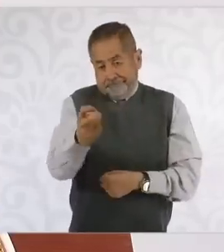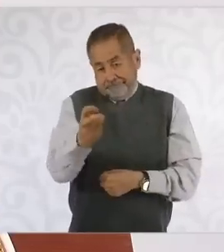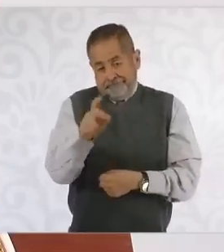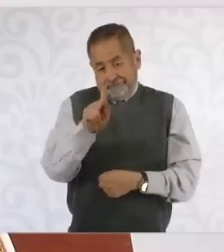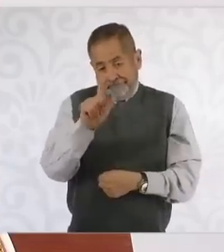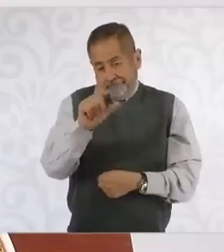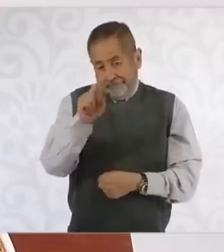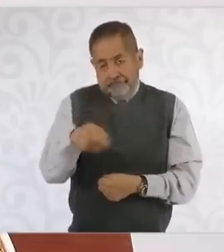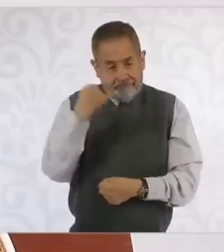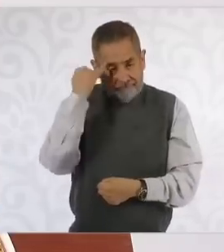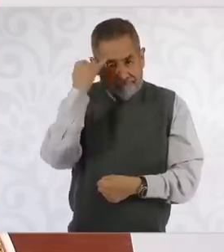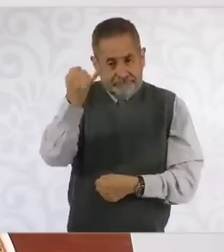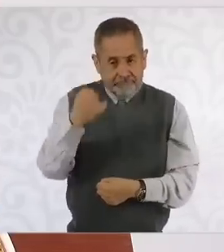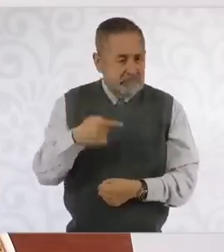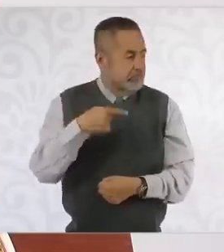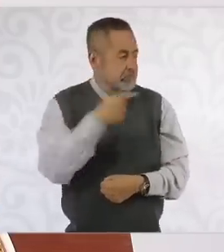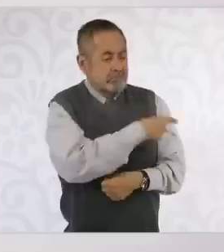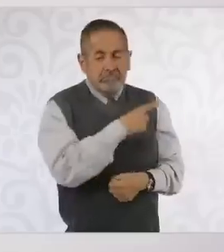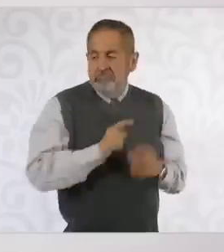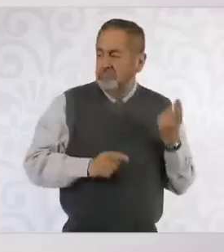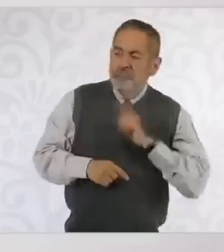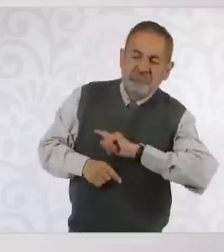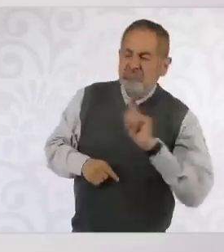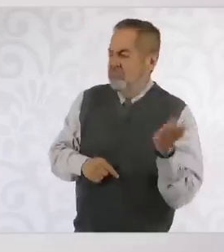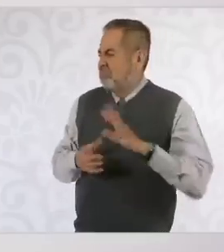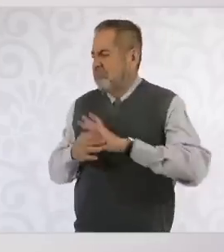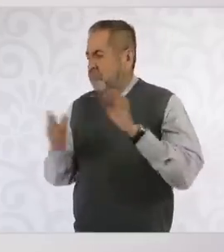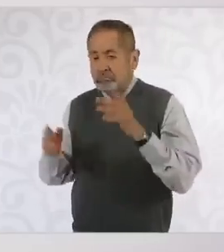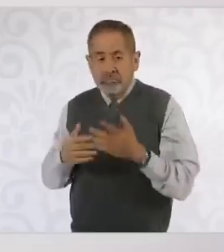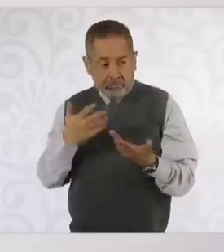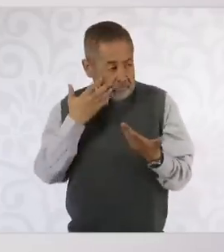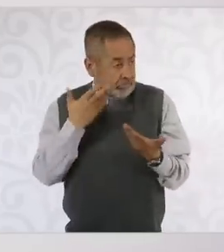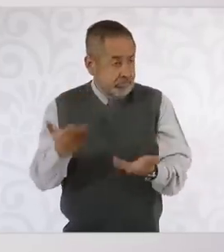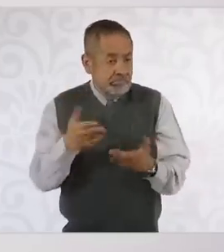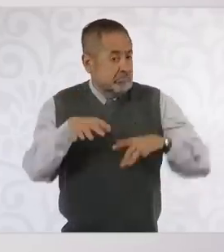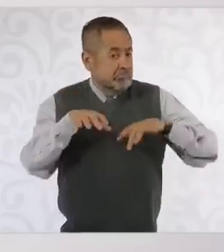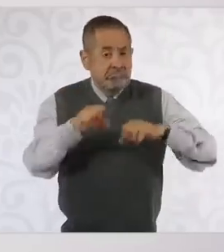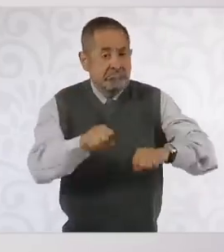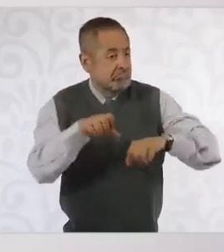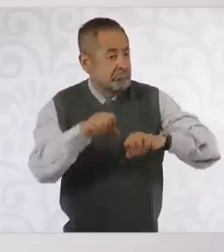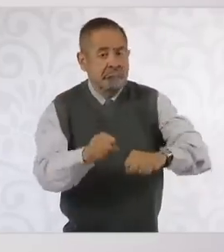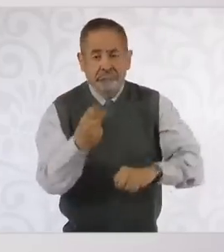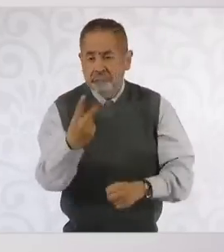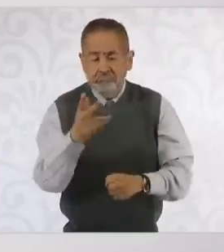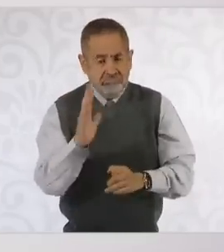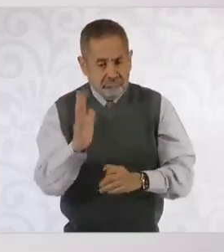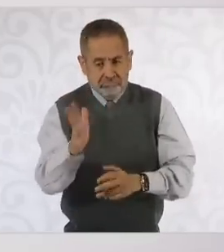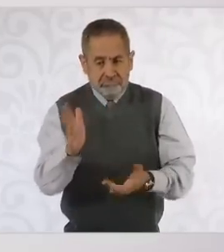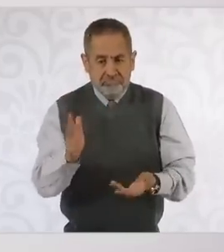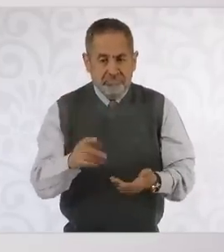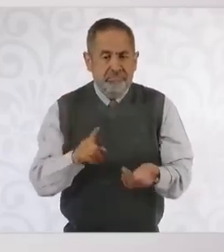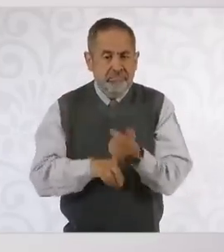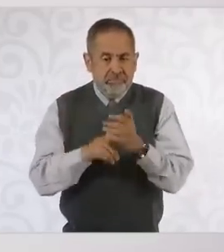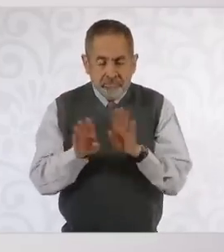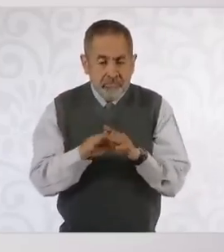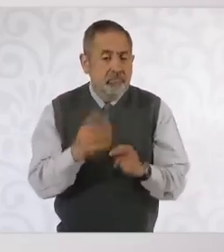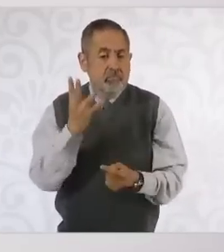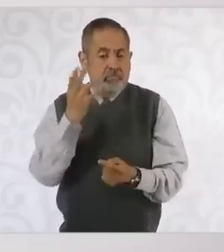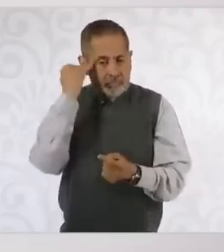de la que tanto eh nos critica la los adversarios pero es una estrategia de cuatro ejes atención